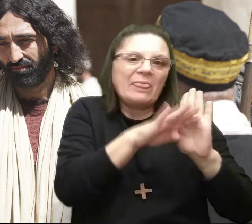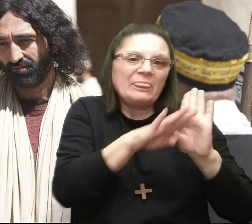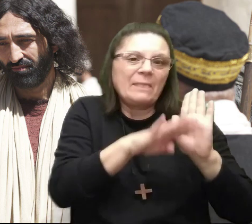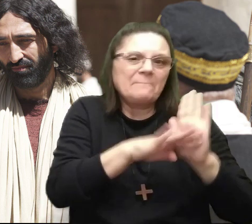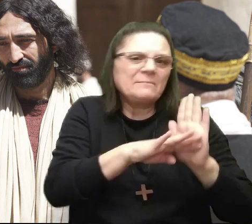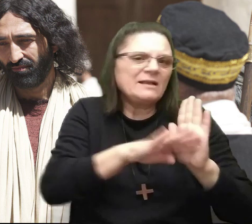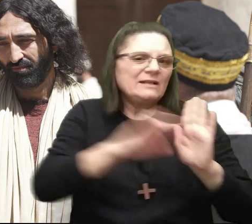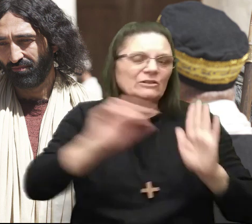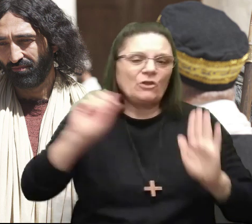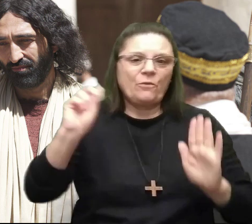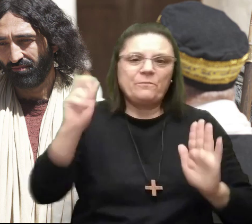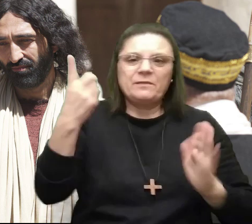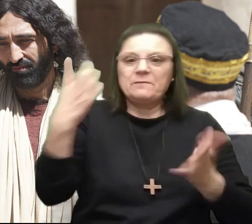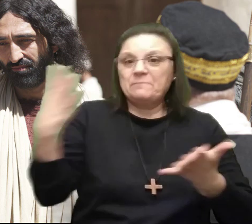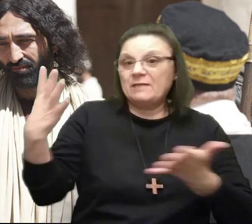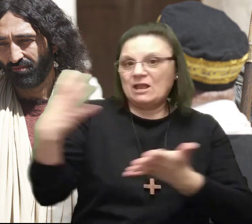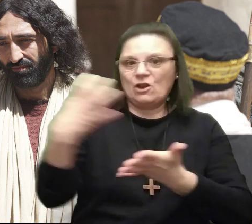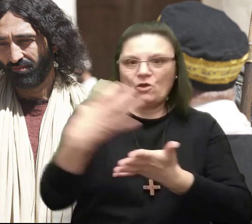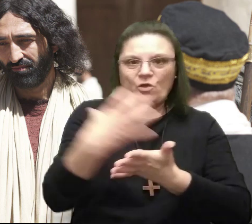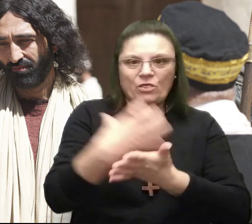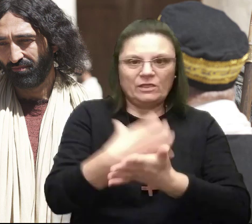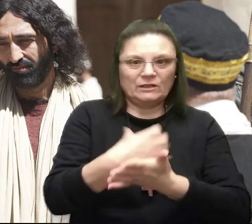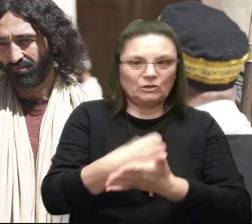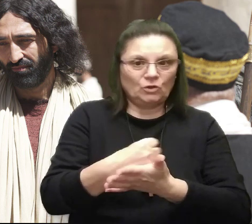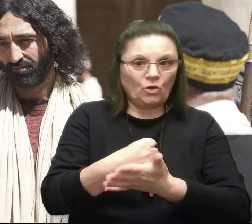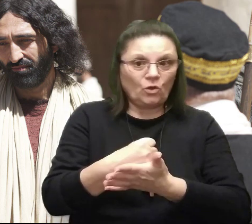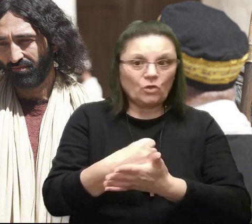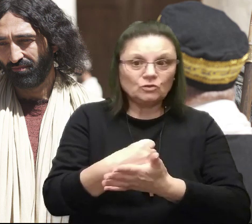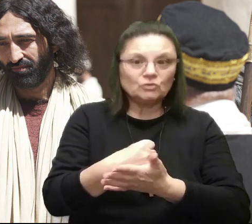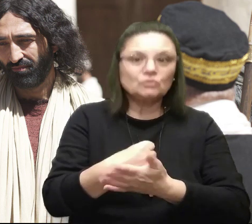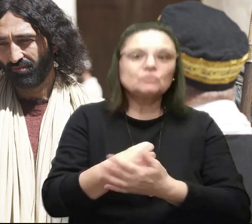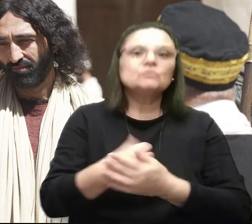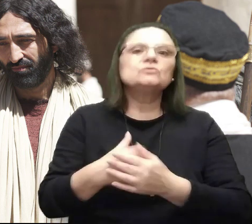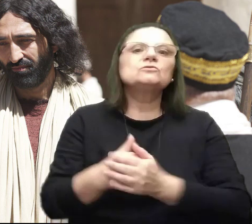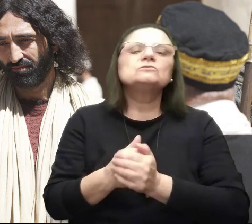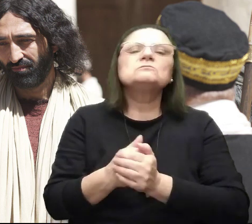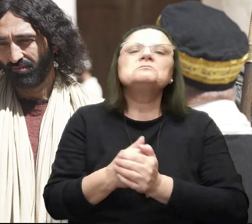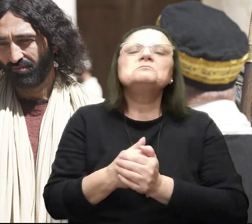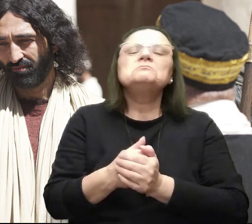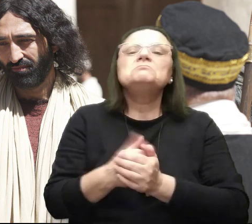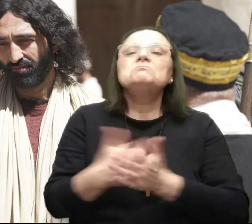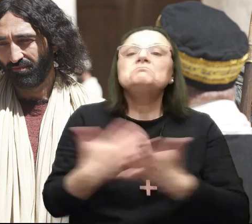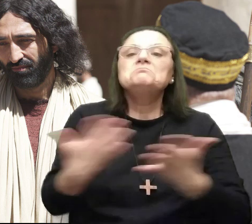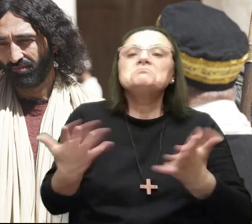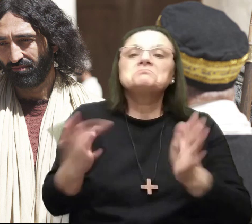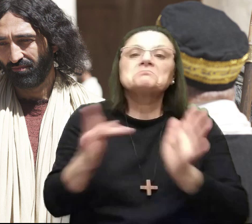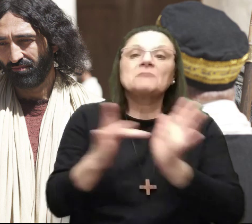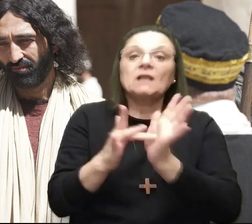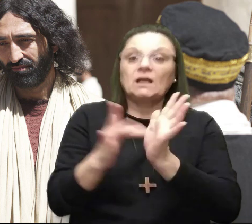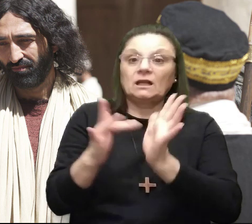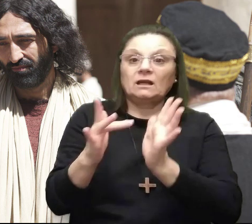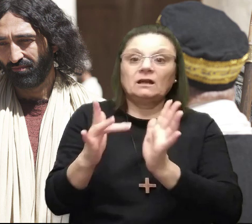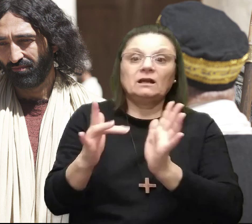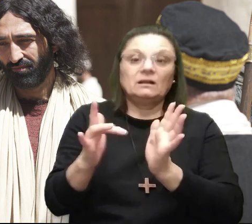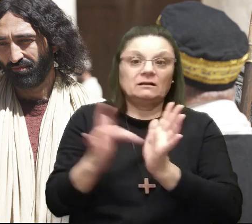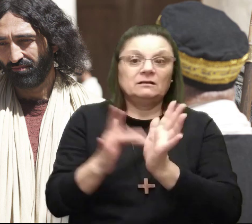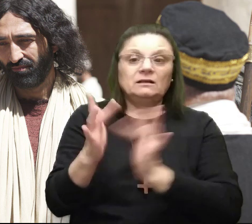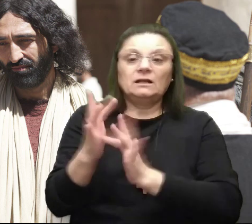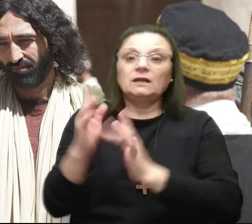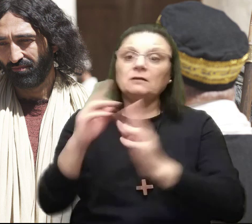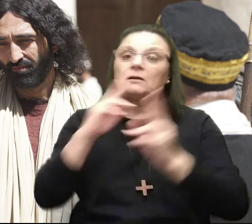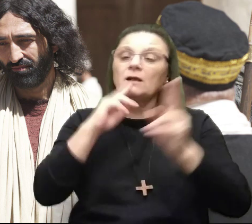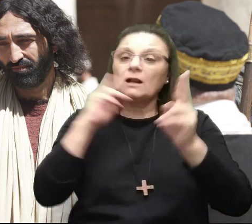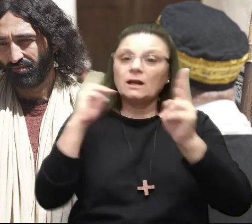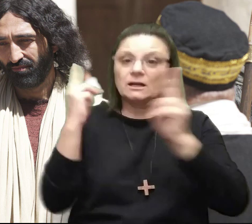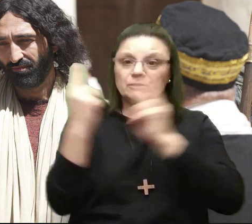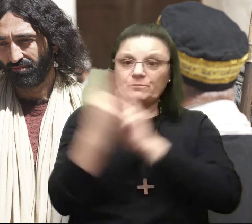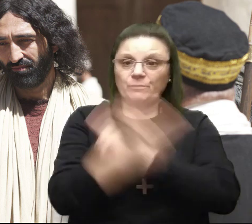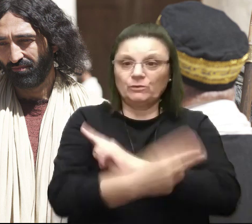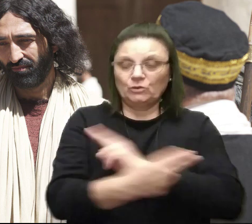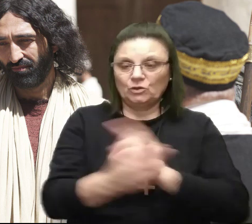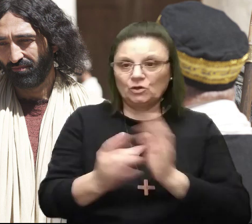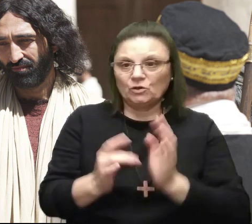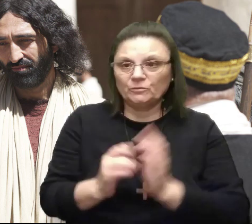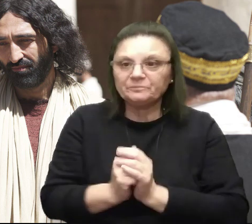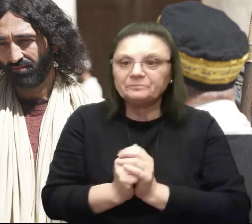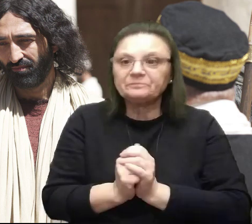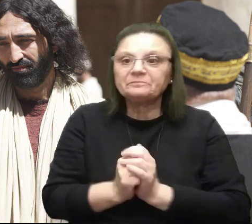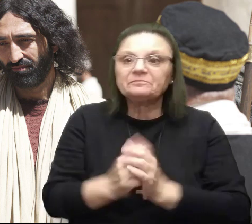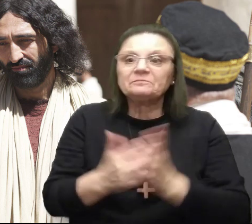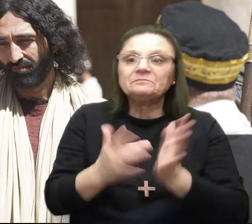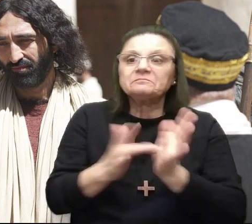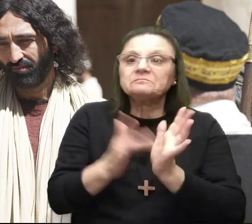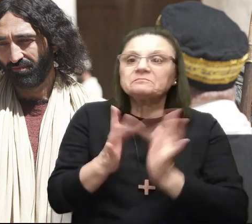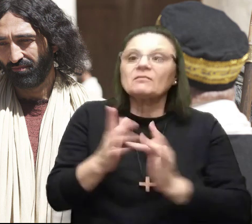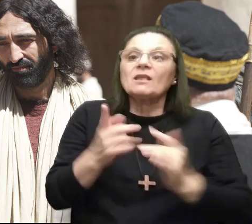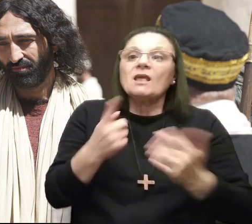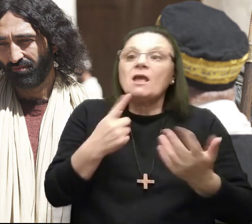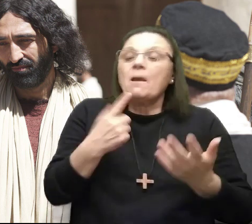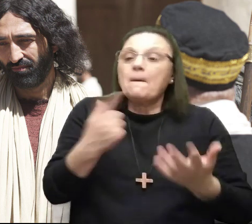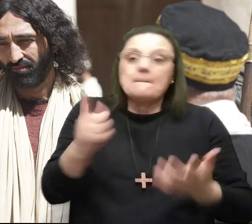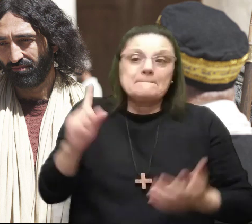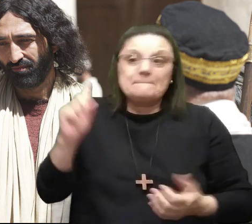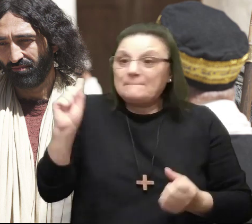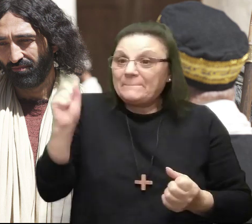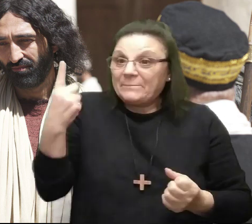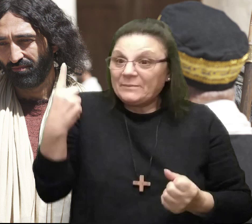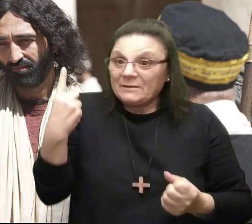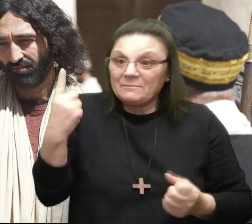«¿Qué mandamiento es el primero de todos?». Respondió Jesús: